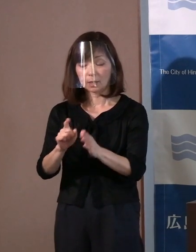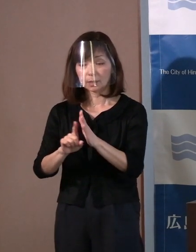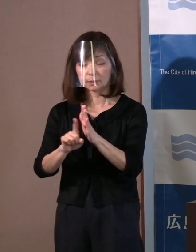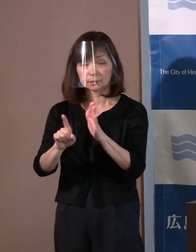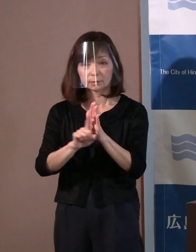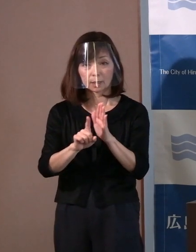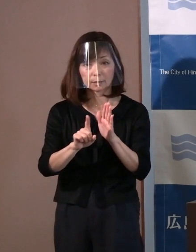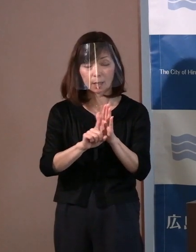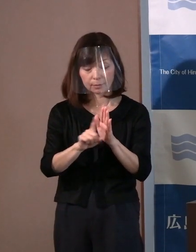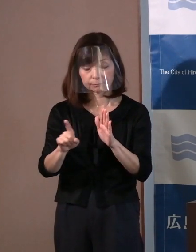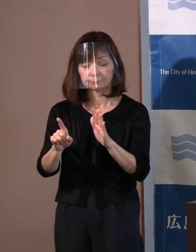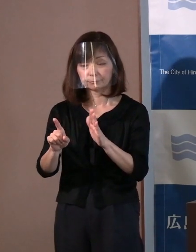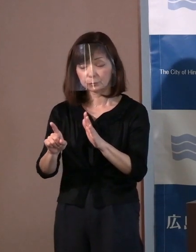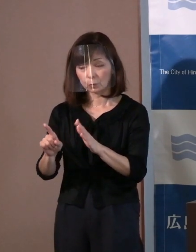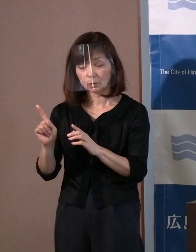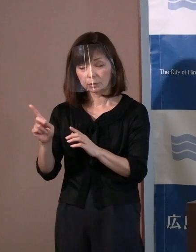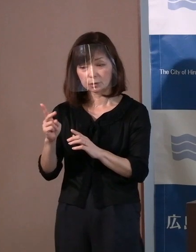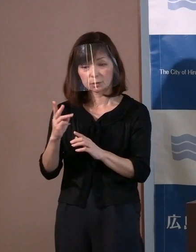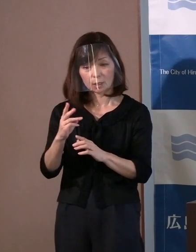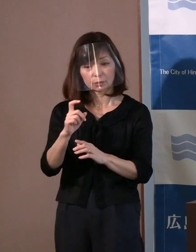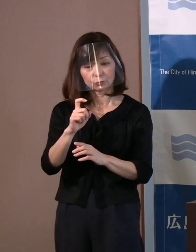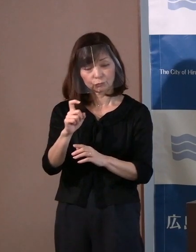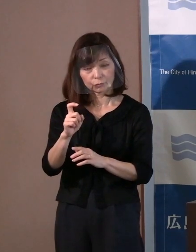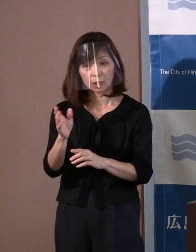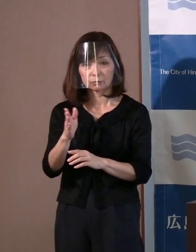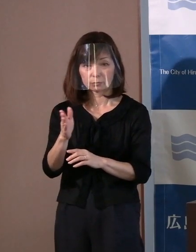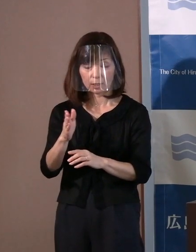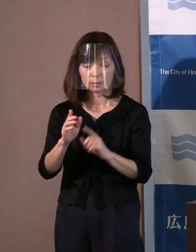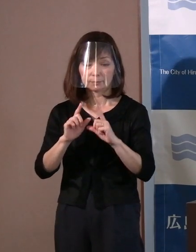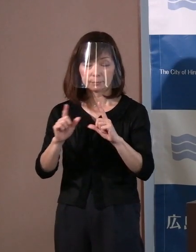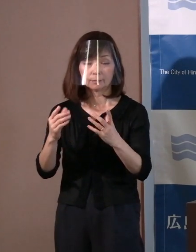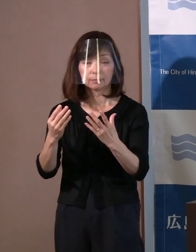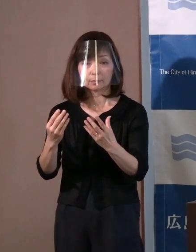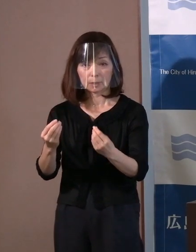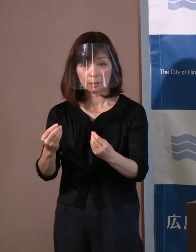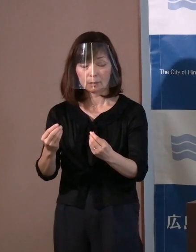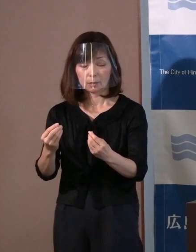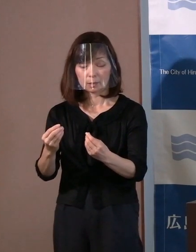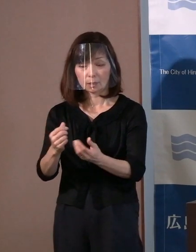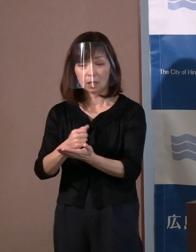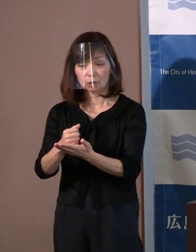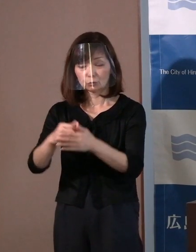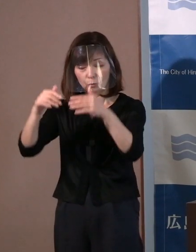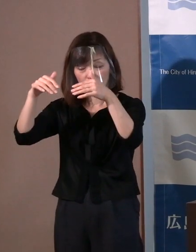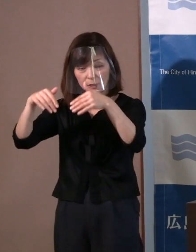ずっと黒い雨､ 正確には｢黒い雨降雨地域の拡大｣という､